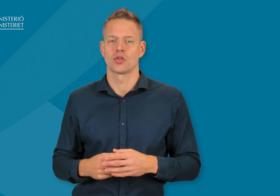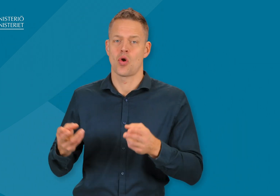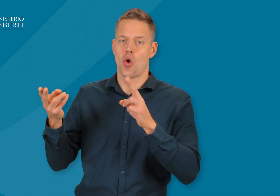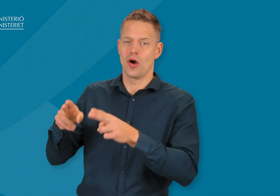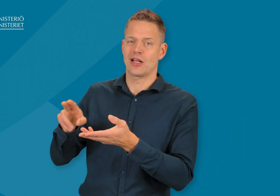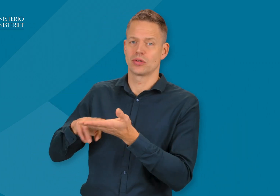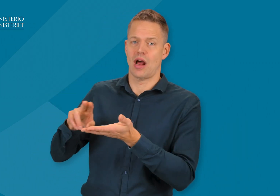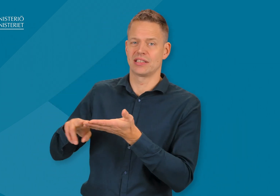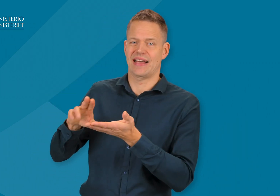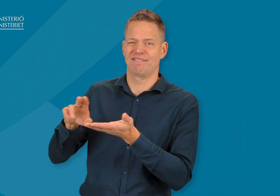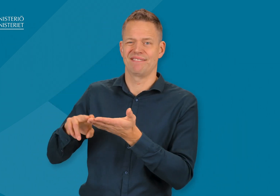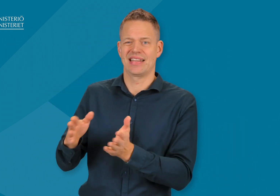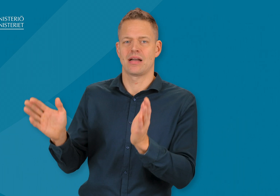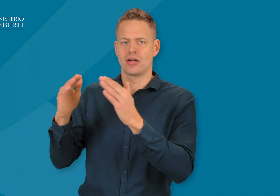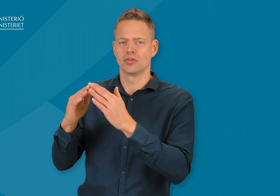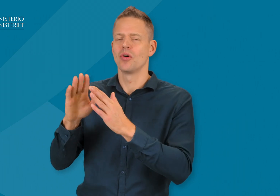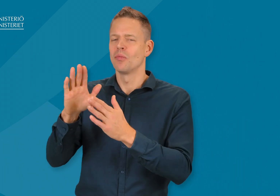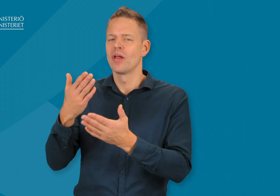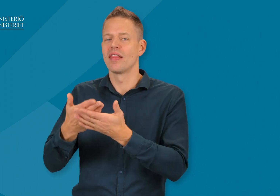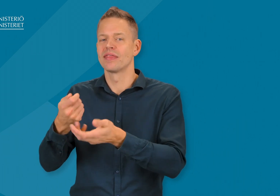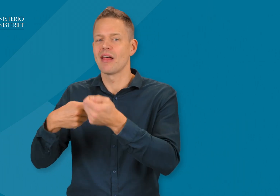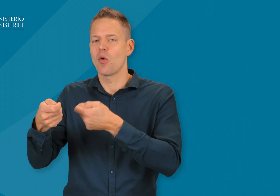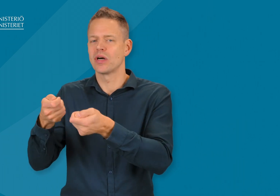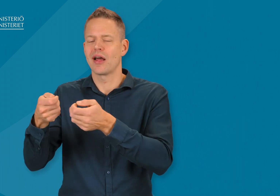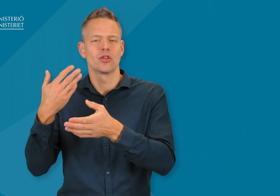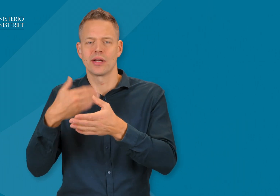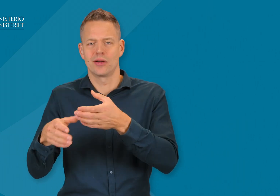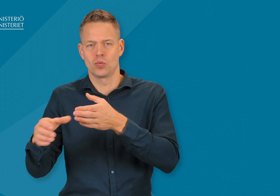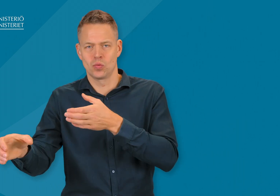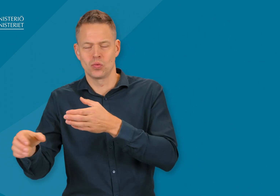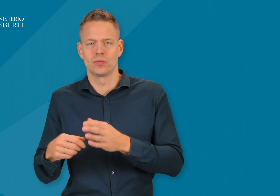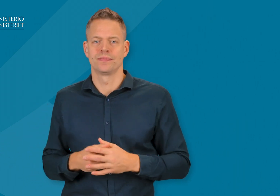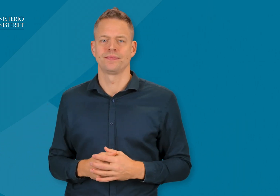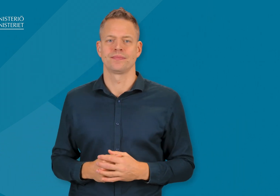• oikeuskanslerinvirasto lukuun ottamatta sen taloushallintoa